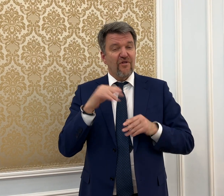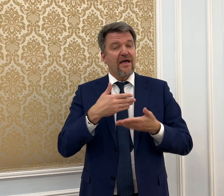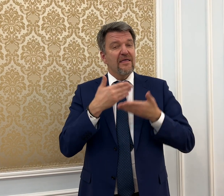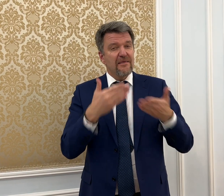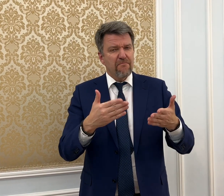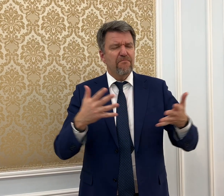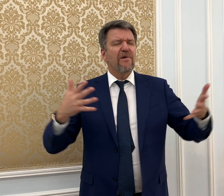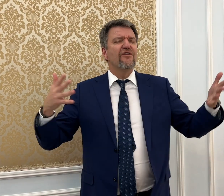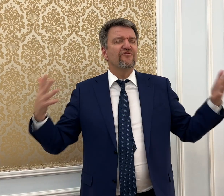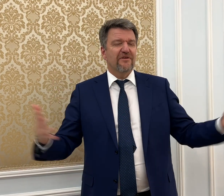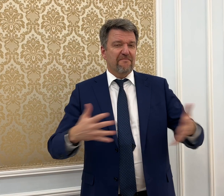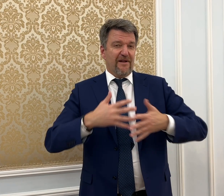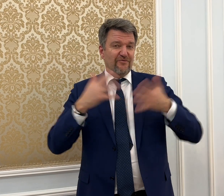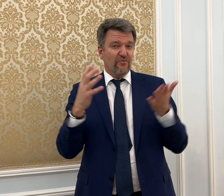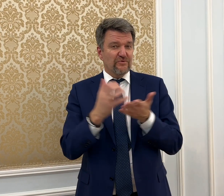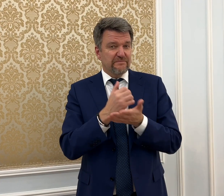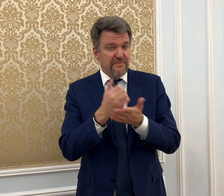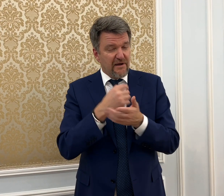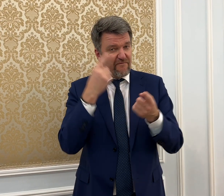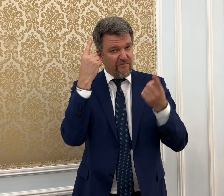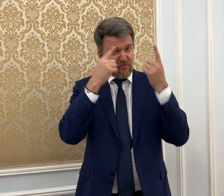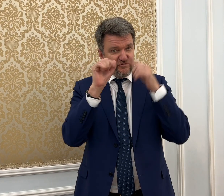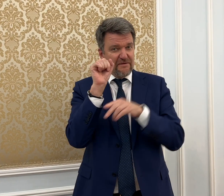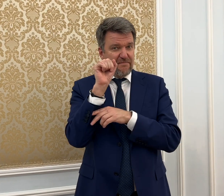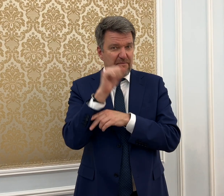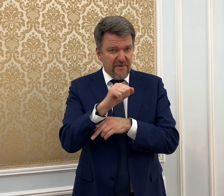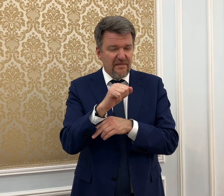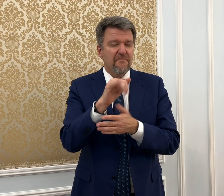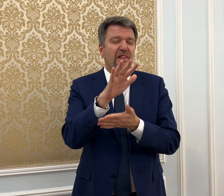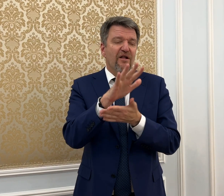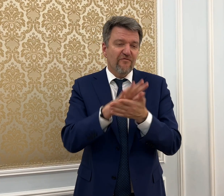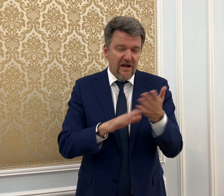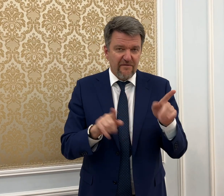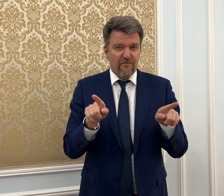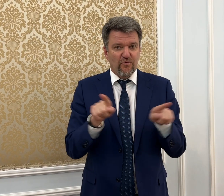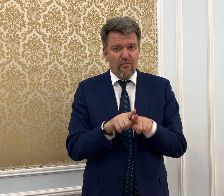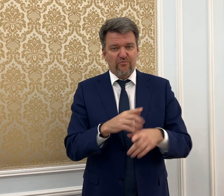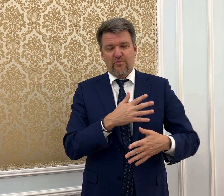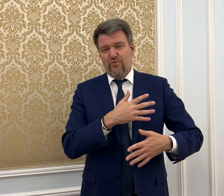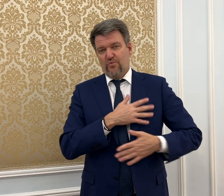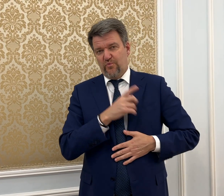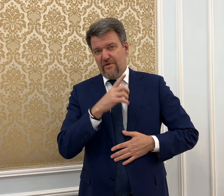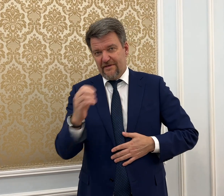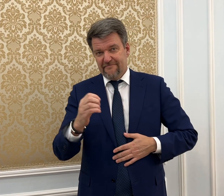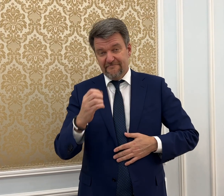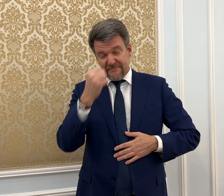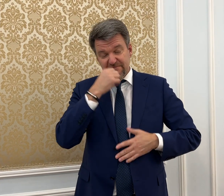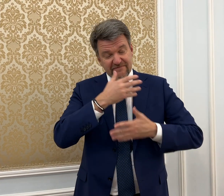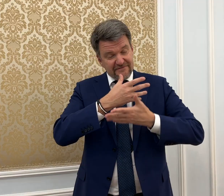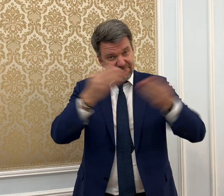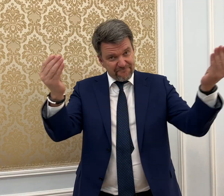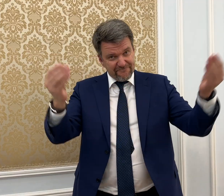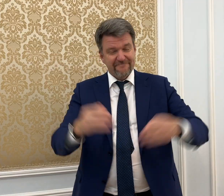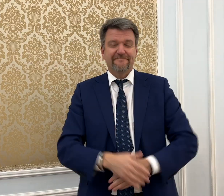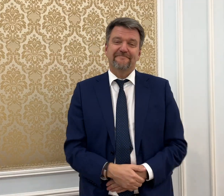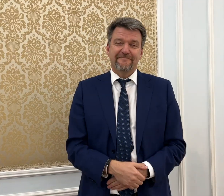Я желаю им больших успехов, творческих побед и продолжать в том же духе. Спасибо!